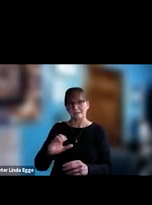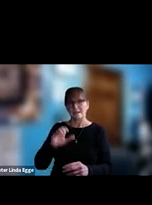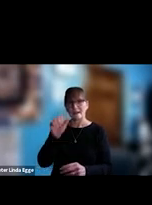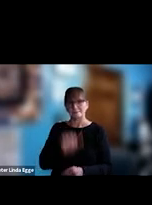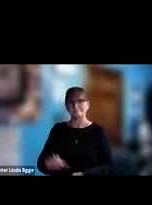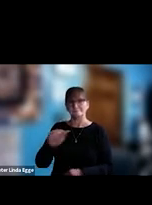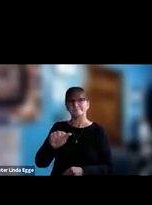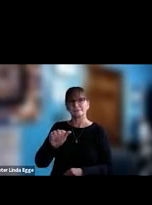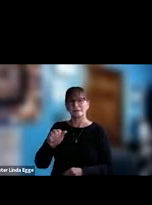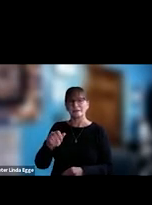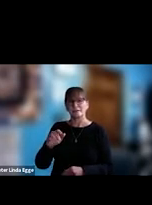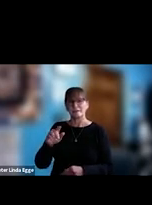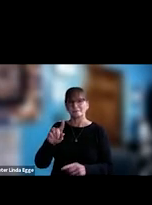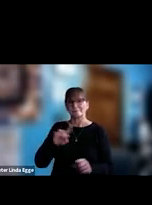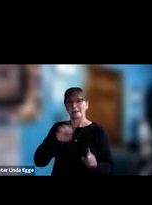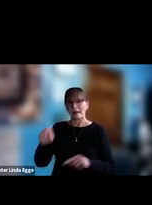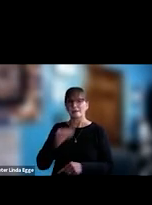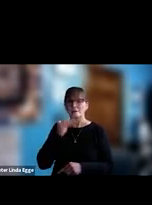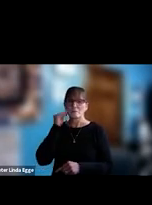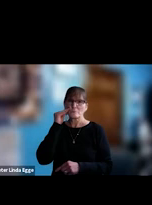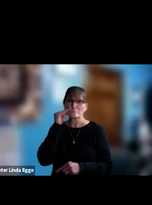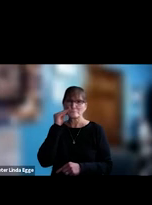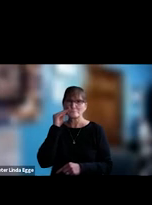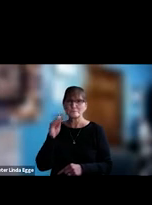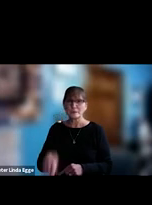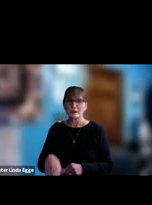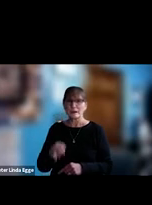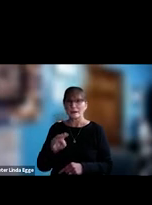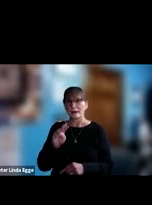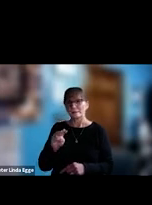Puedo hablar de un MSR durante muchas horas al día.